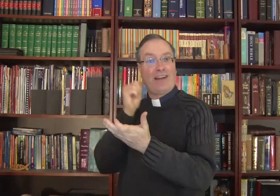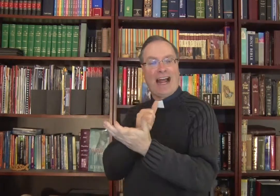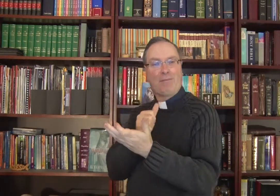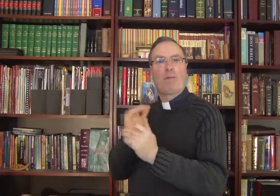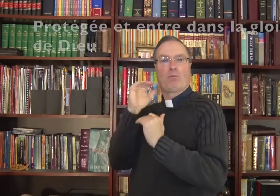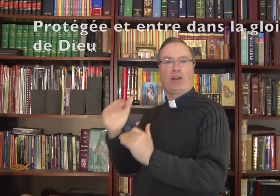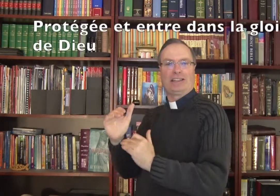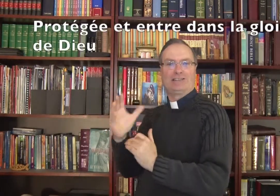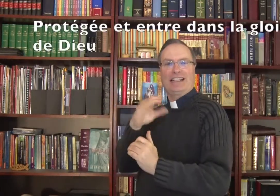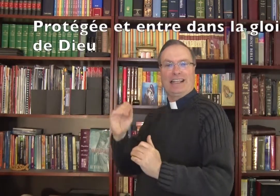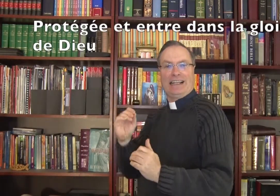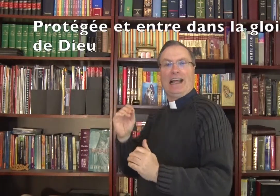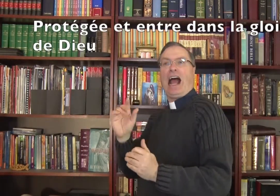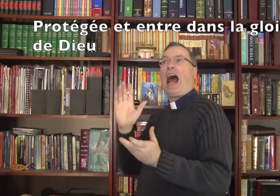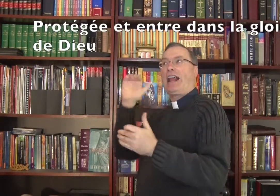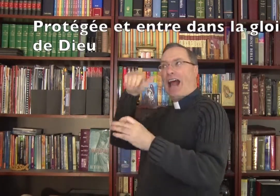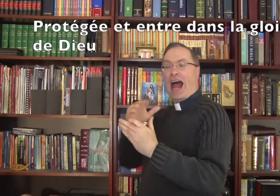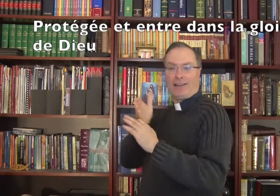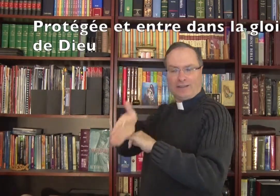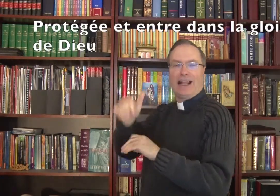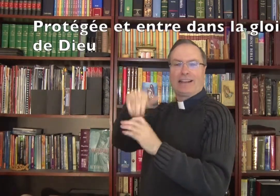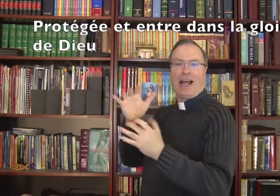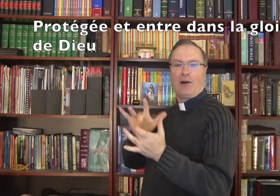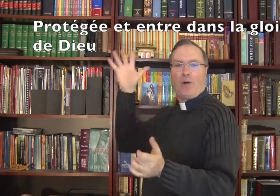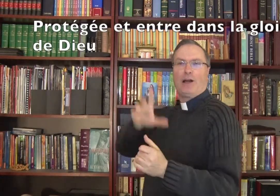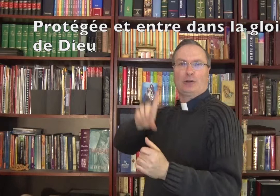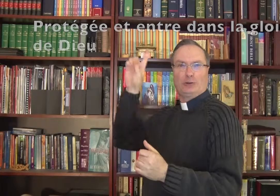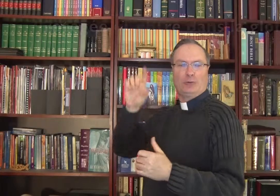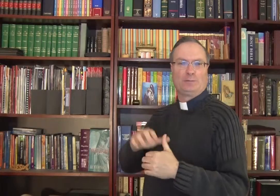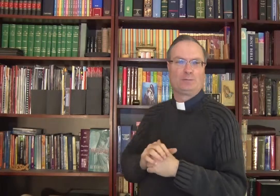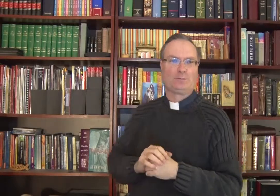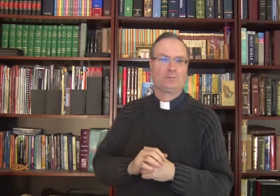:a femme - Protégée et entre dans la gloire de Dieu.